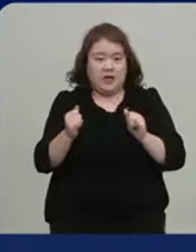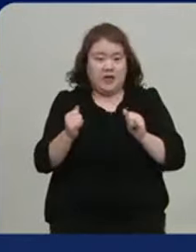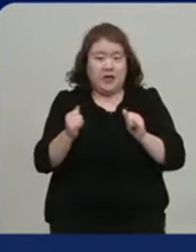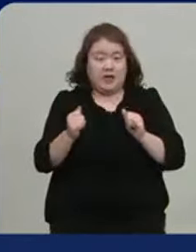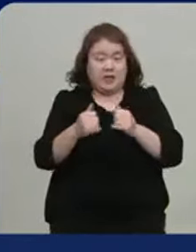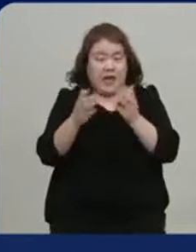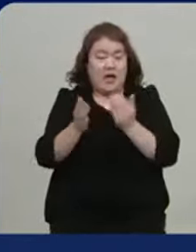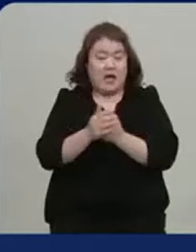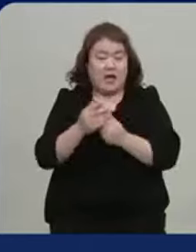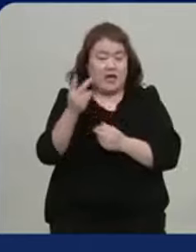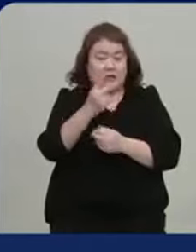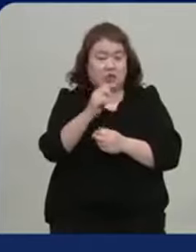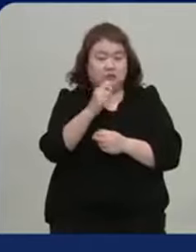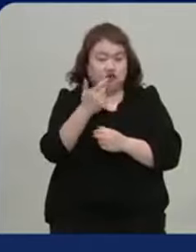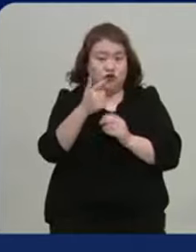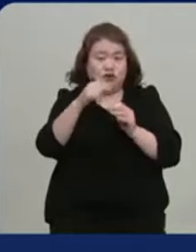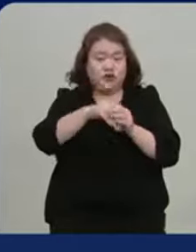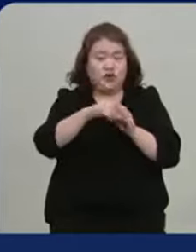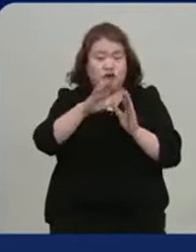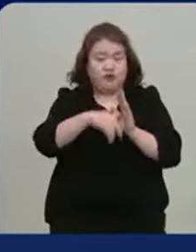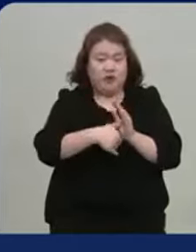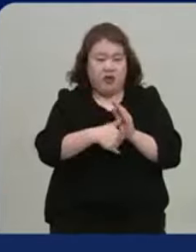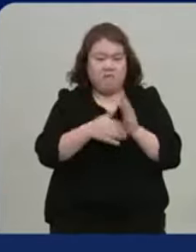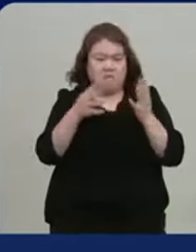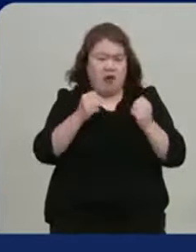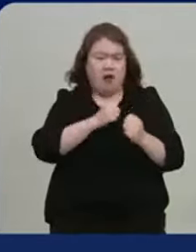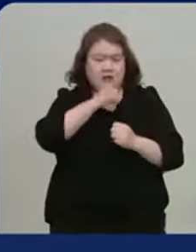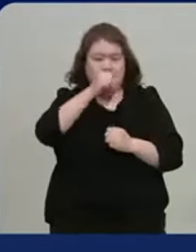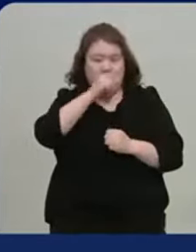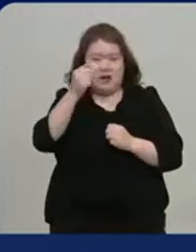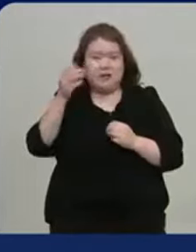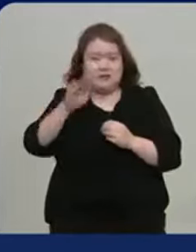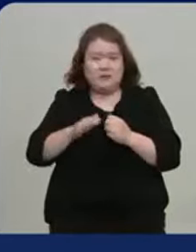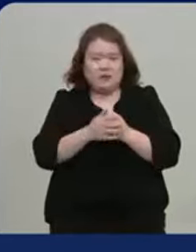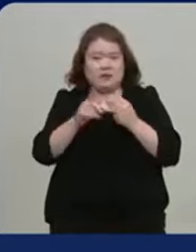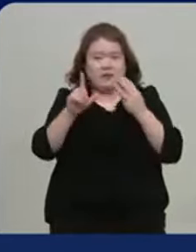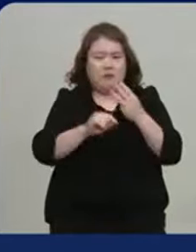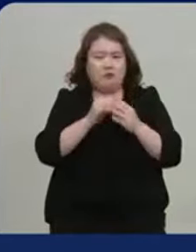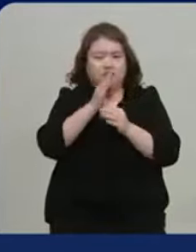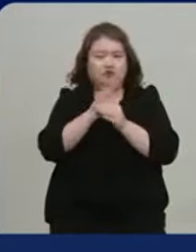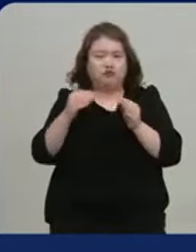선거에서 돌풍을 일으켰지만 3월 중순까지도 지지도가 8%였습니다.